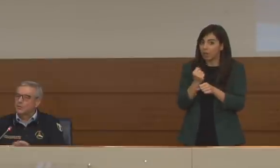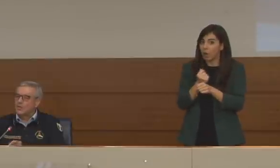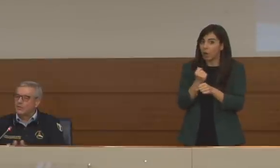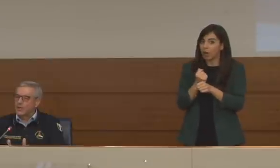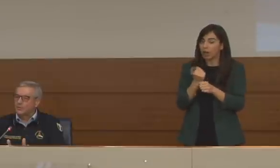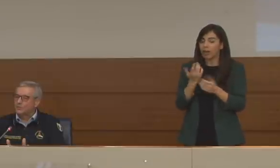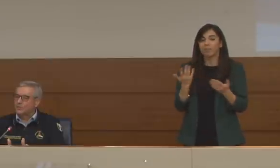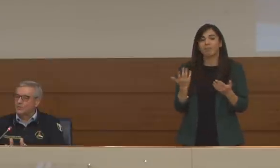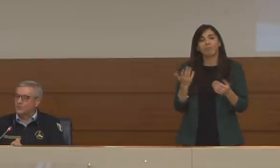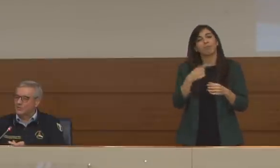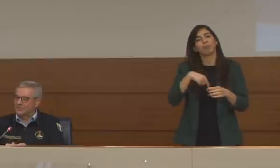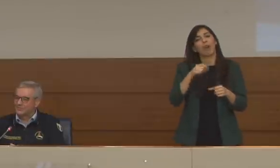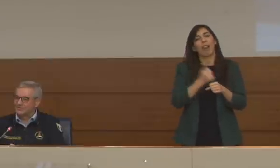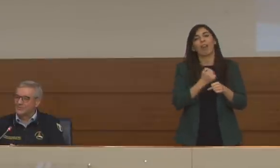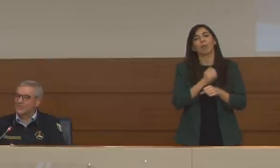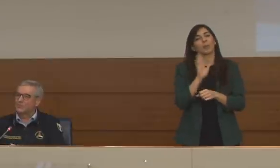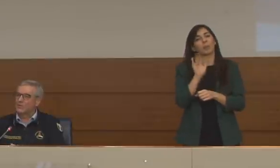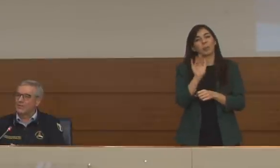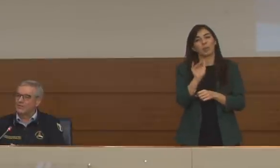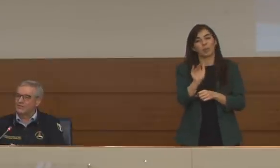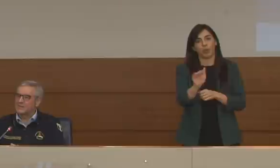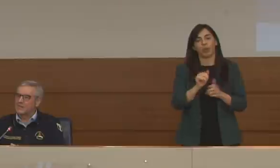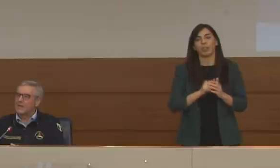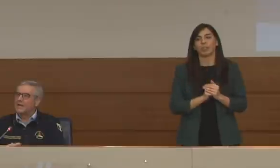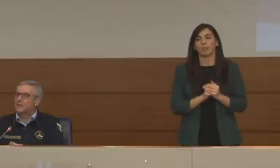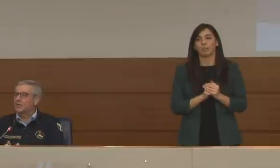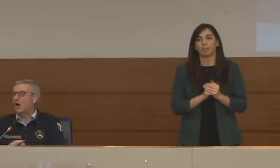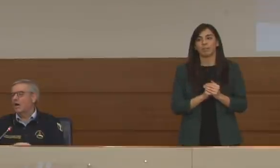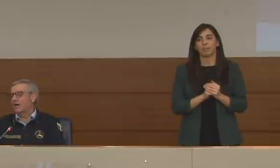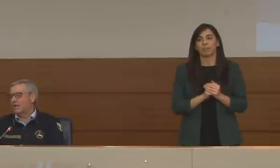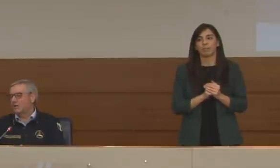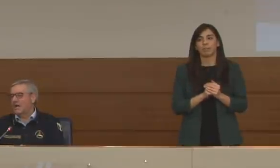Noi lavoriamo tutti i giorni. Sicuramente.